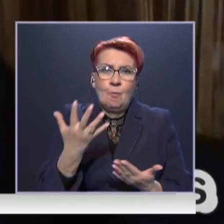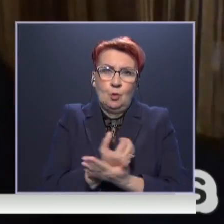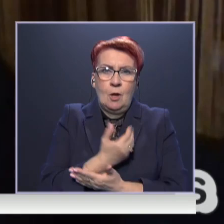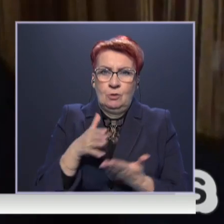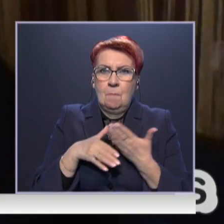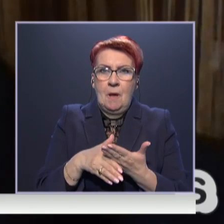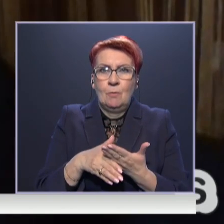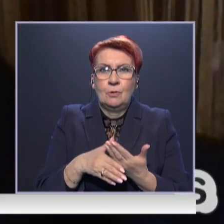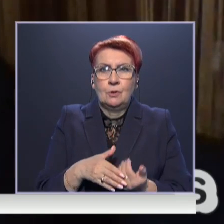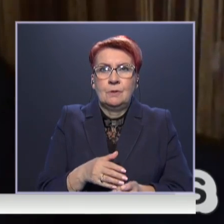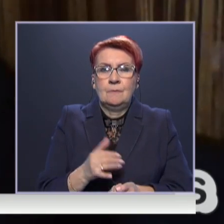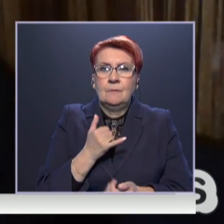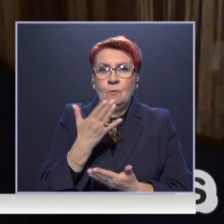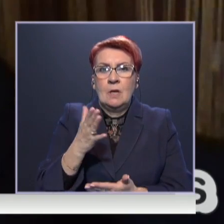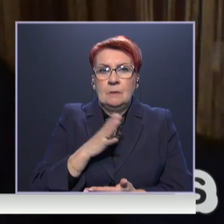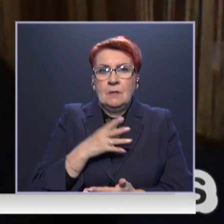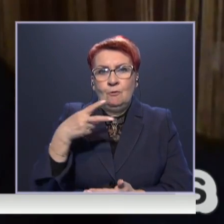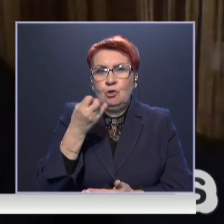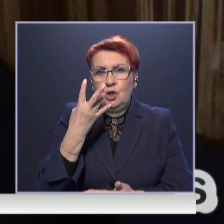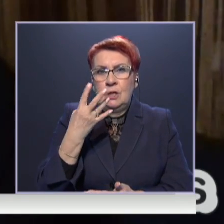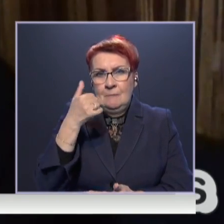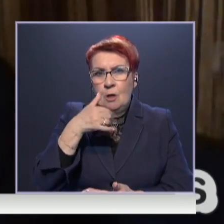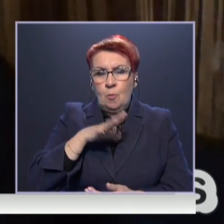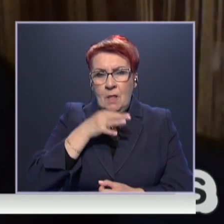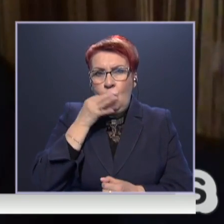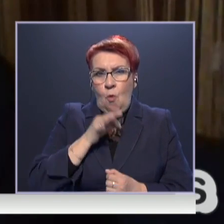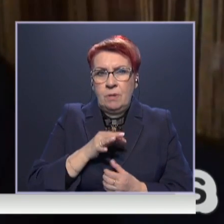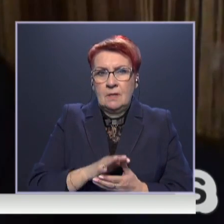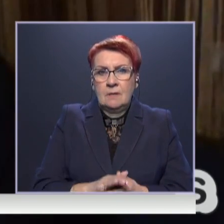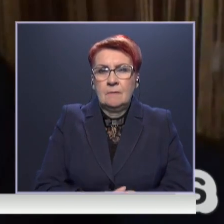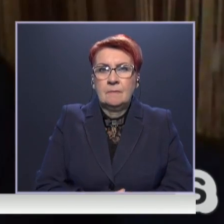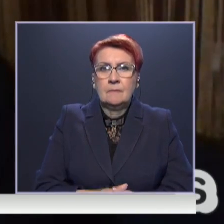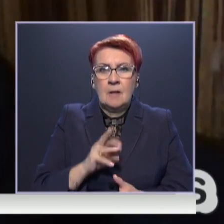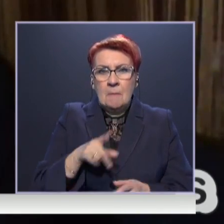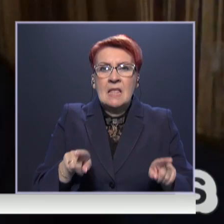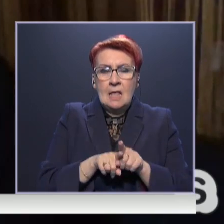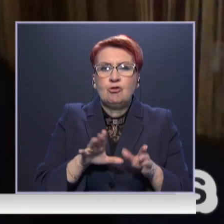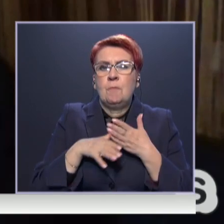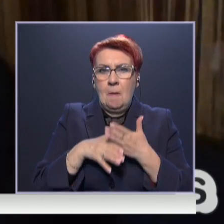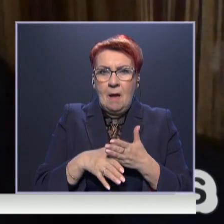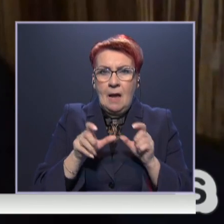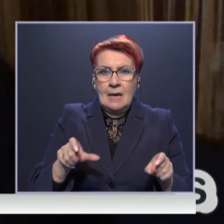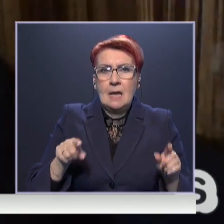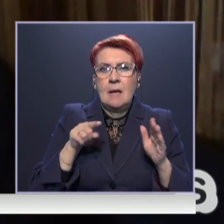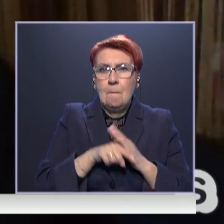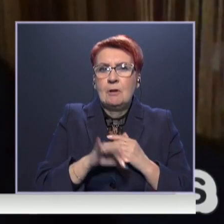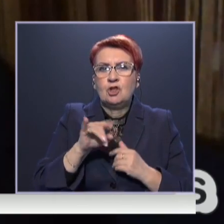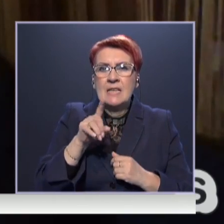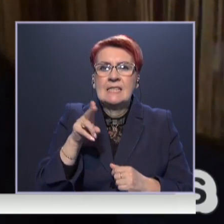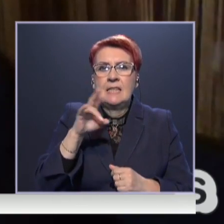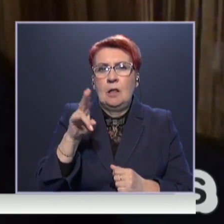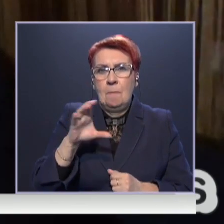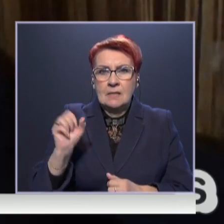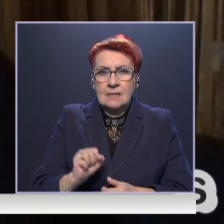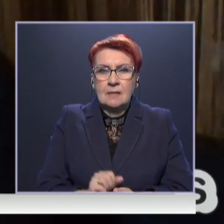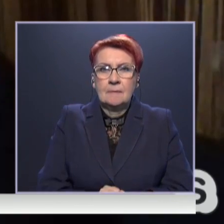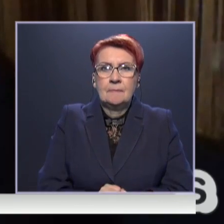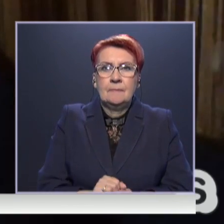Мы также помогали беженцам с Донбасса поэтому мы очень